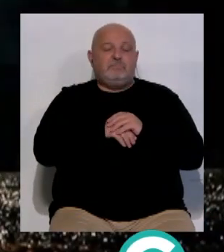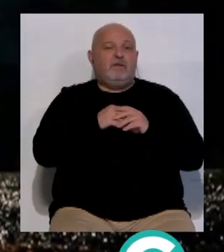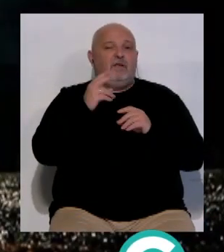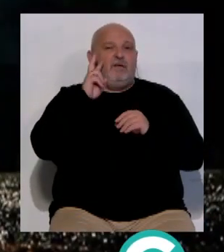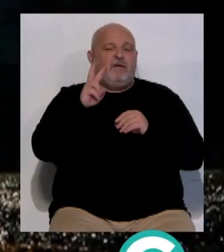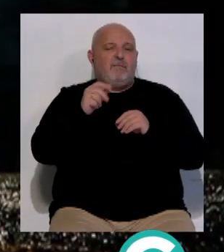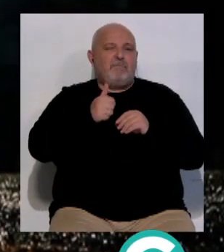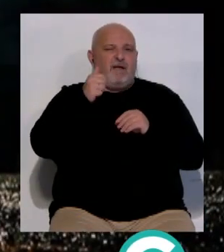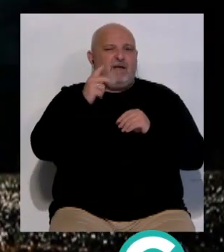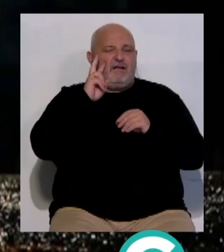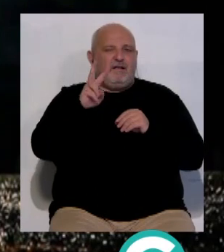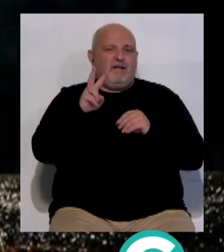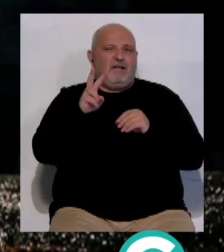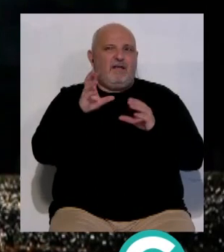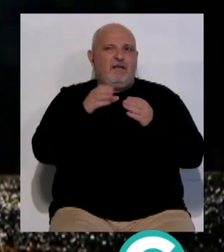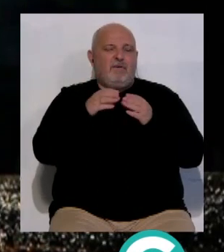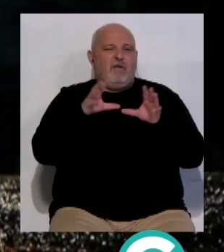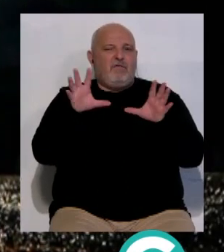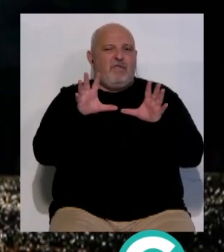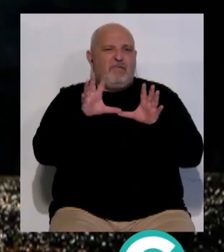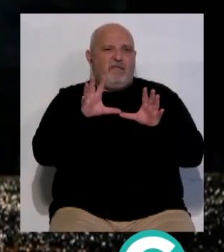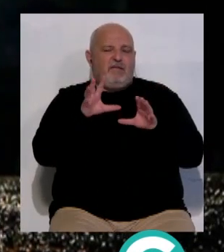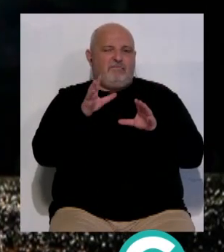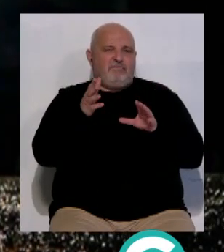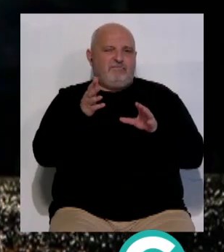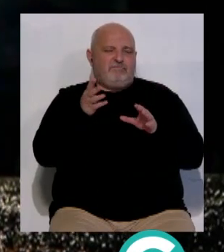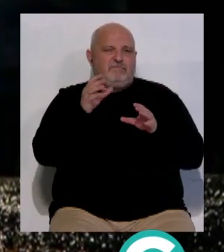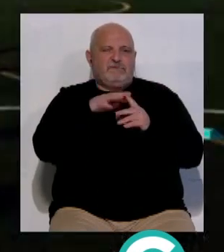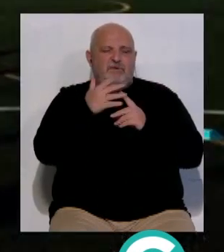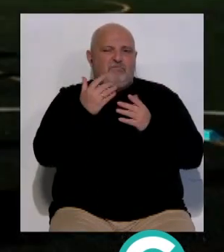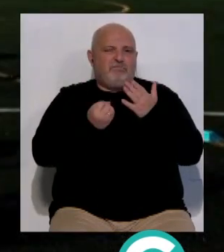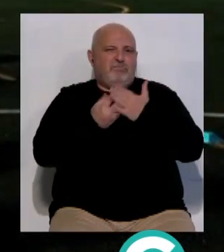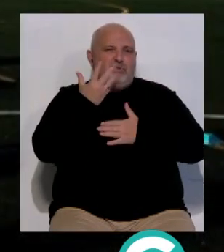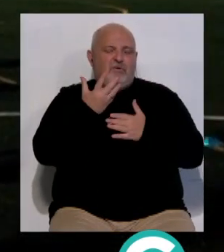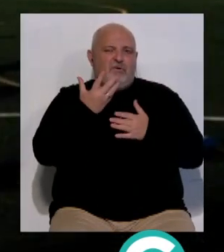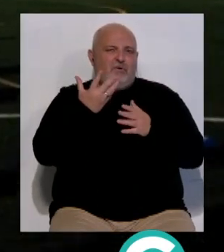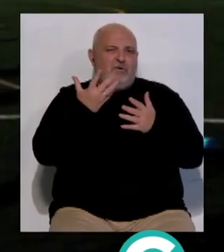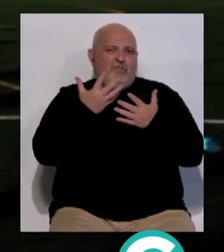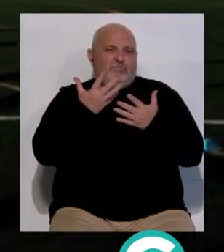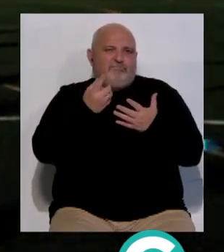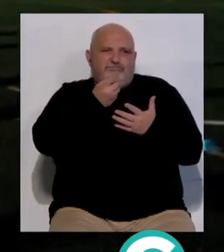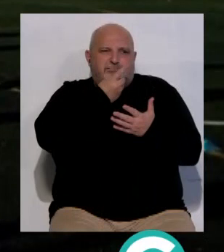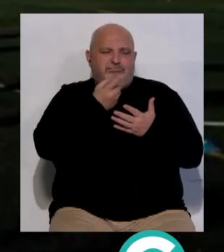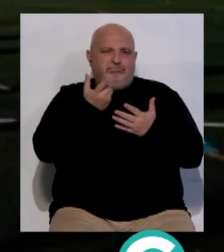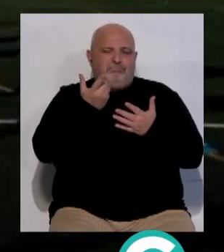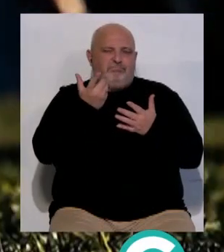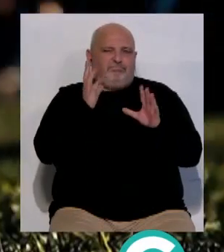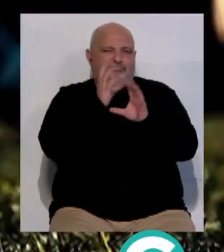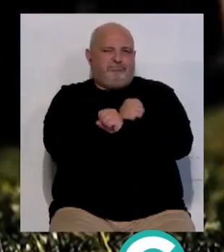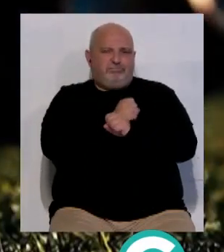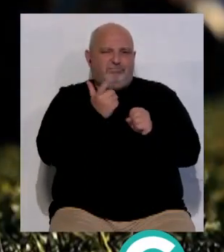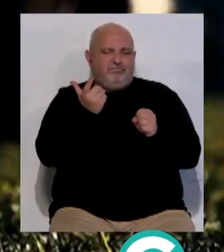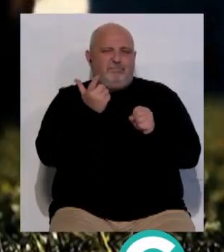más el dejar a un equipo con 10 con situaciones tan tan tan grises en este caso no es ni gris no